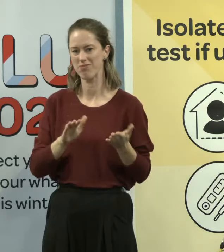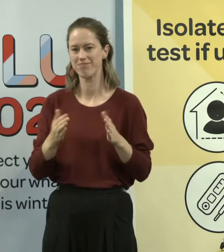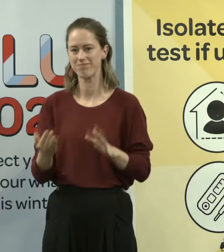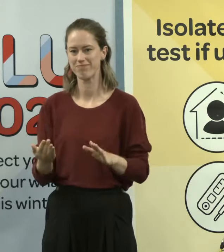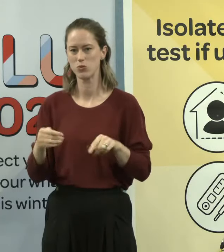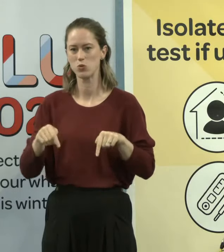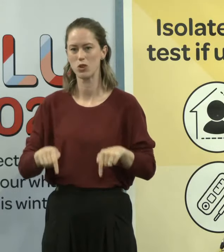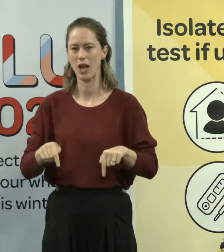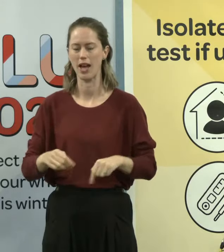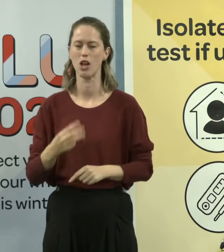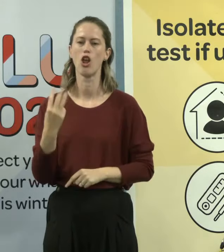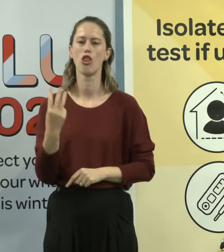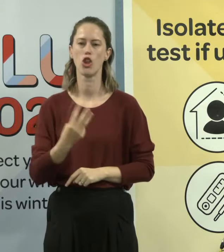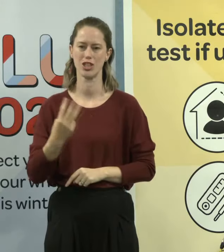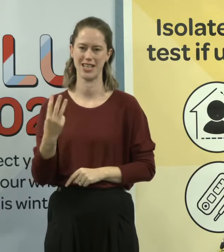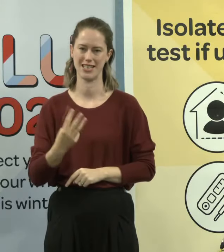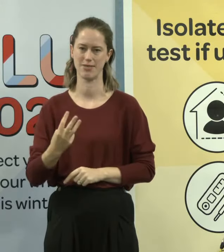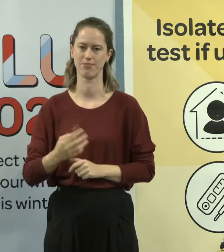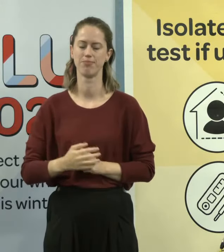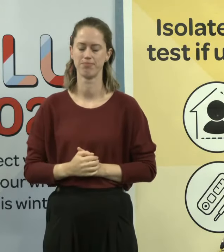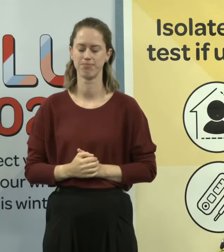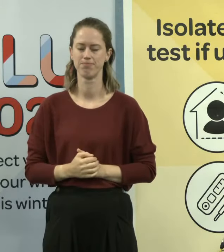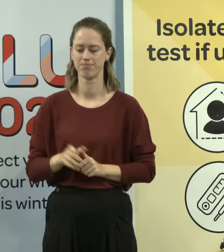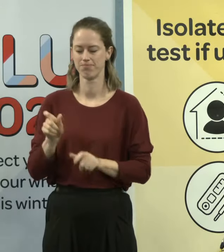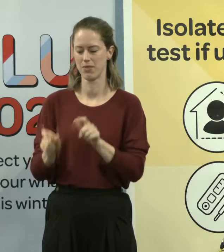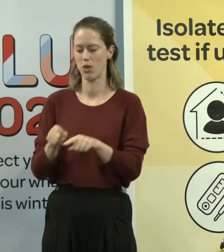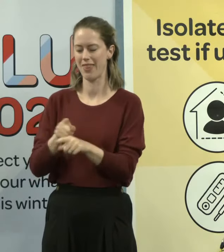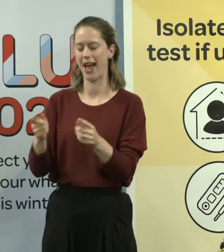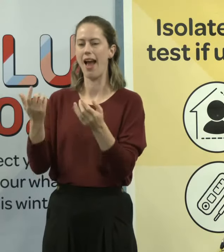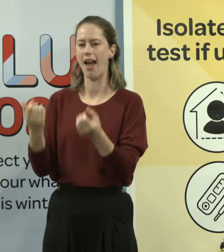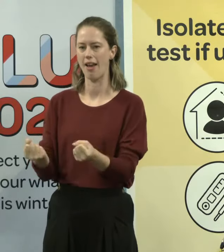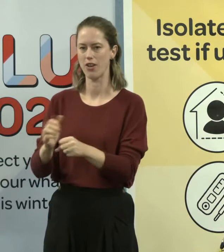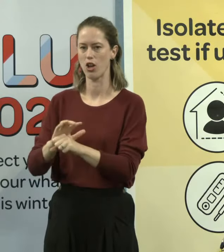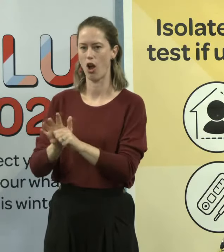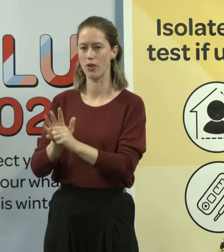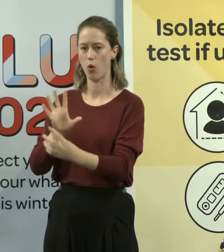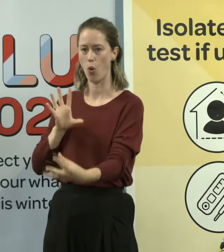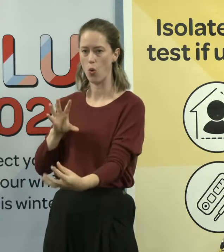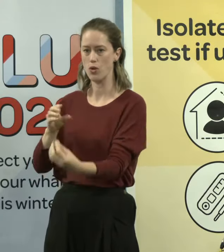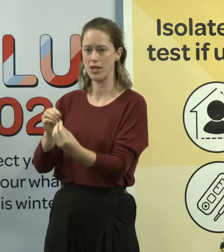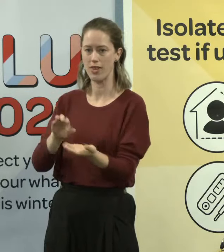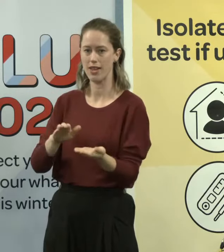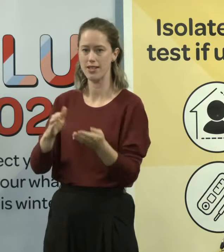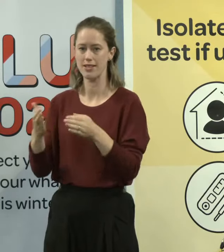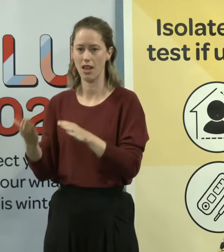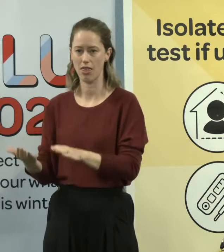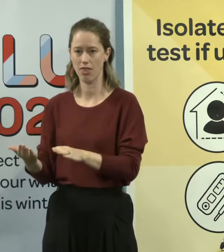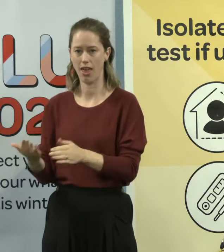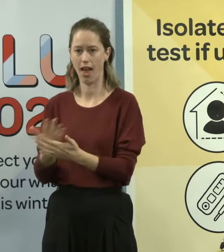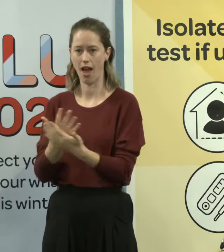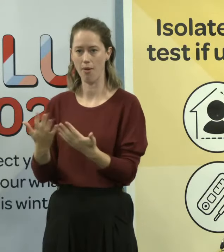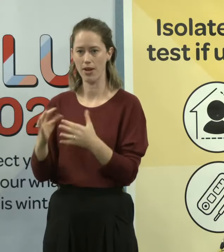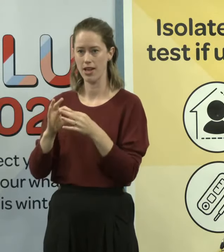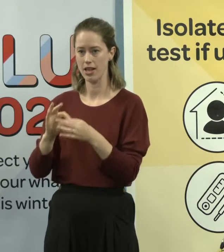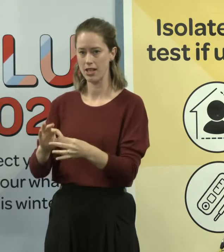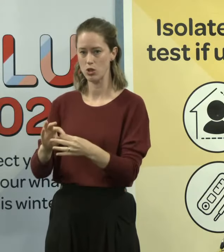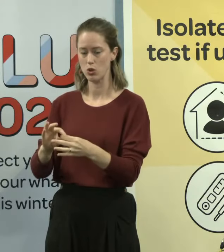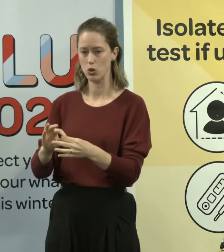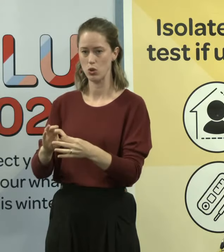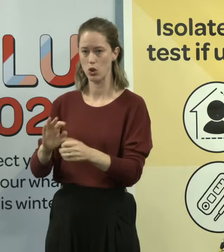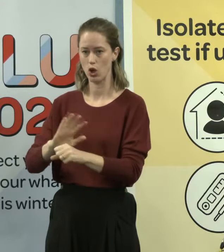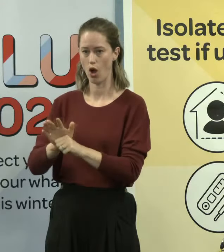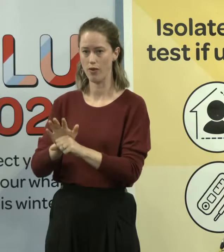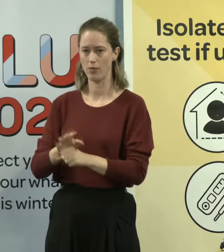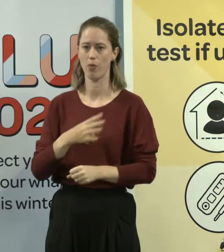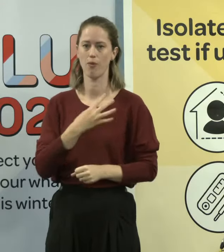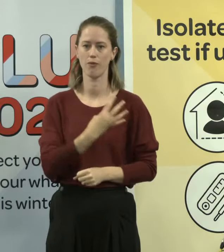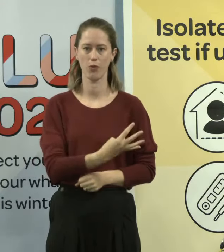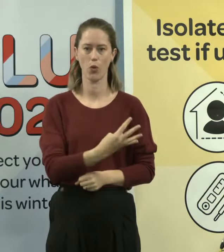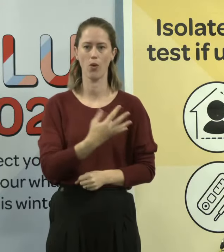kaha teitei ranei waeine